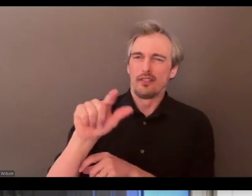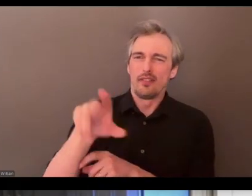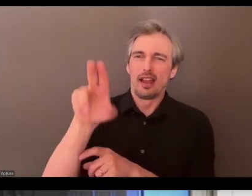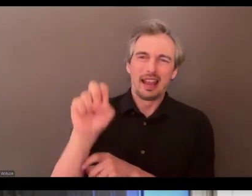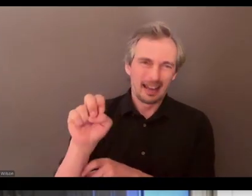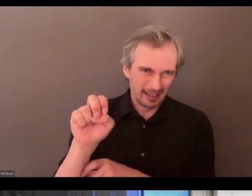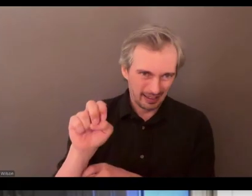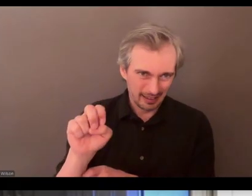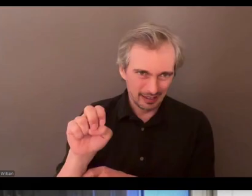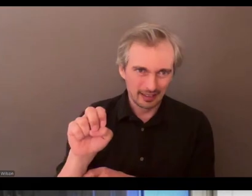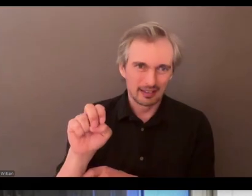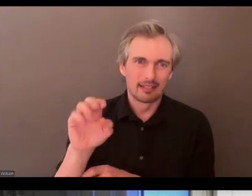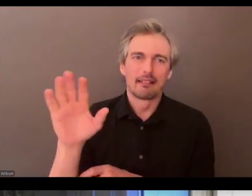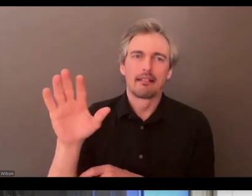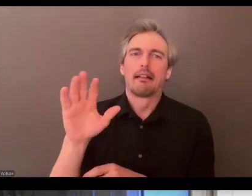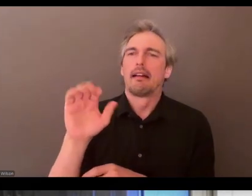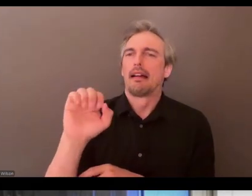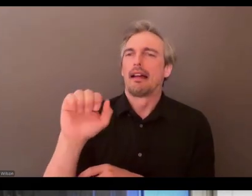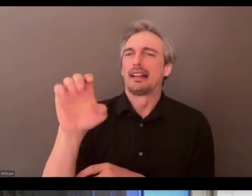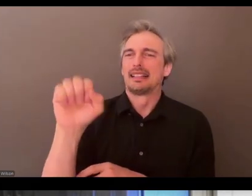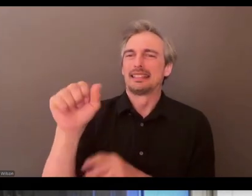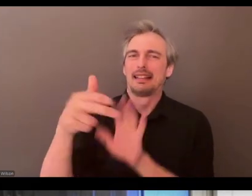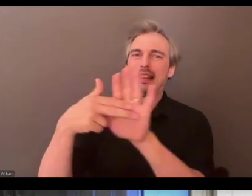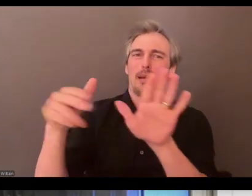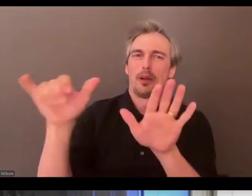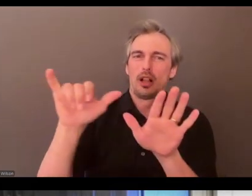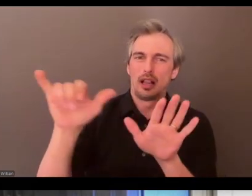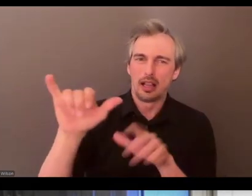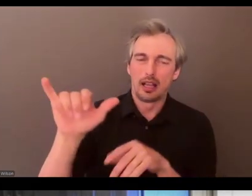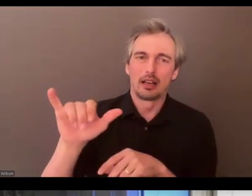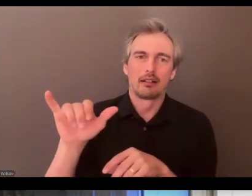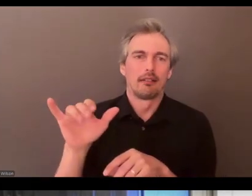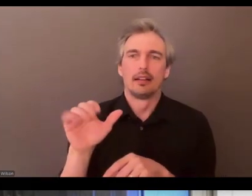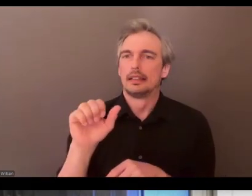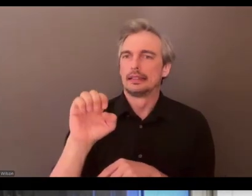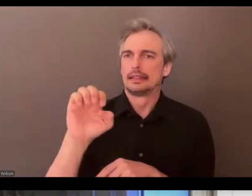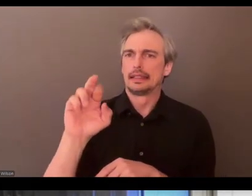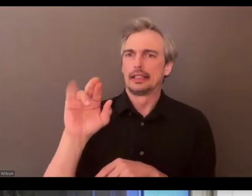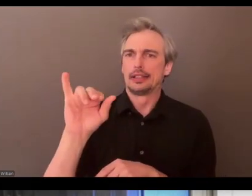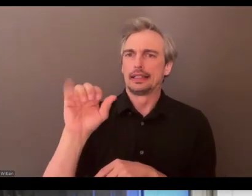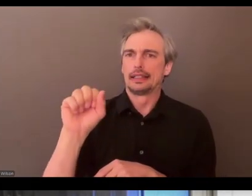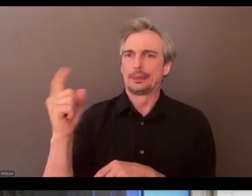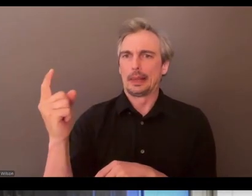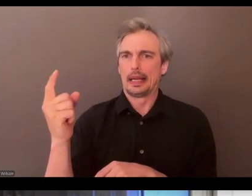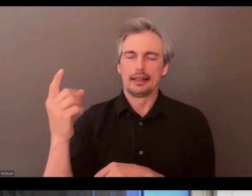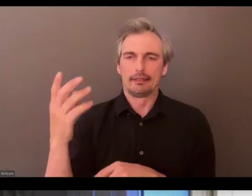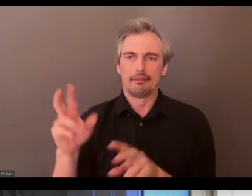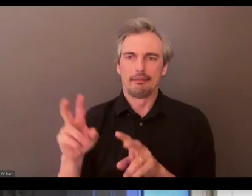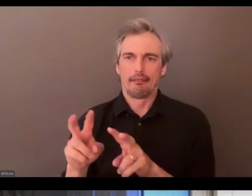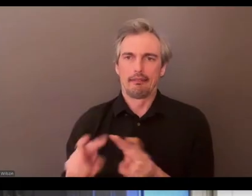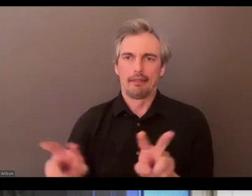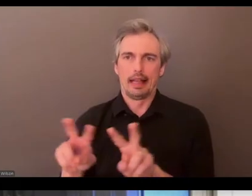曖昧な軸ラベル（例えば「シリ ーズ 1」や「値」など） を使用せず、説明的な名前に置き換えることが必要です。